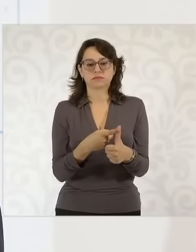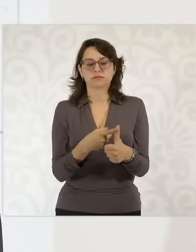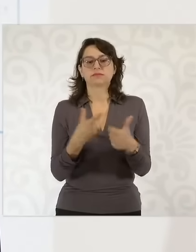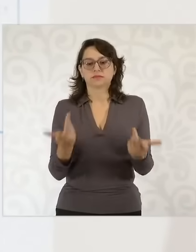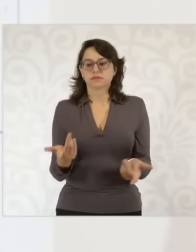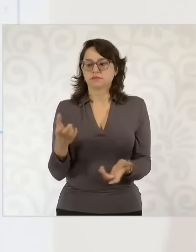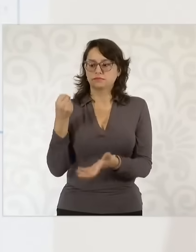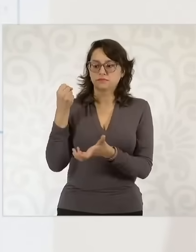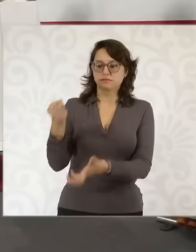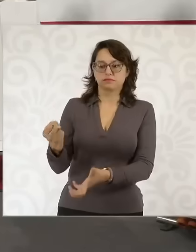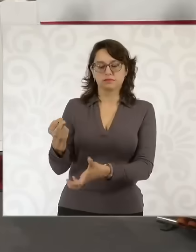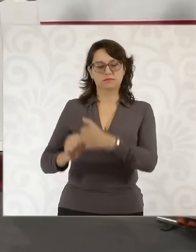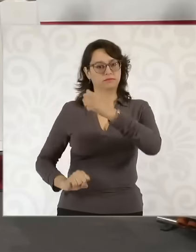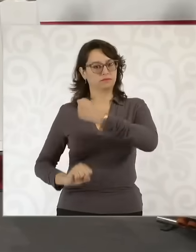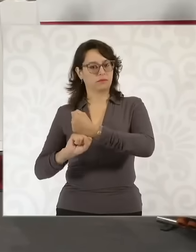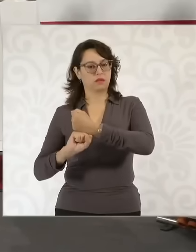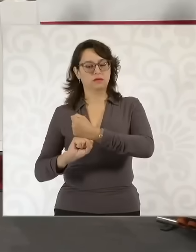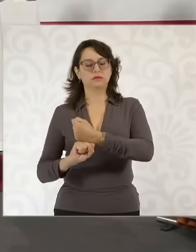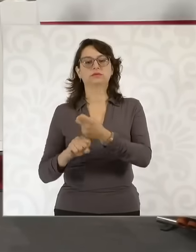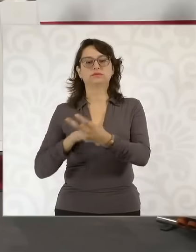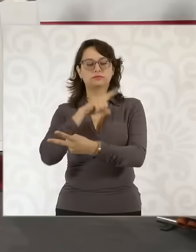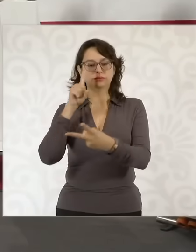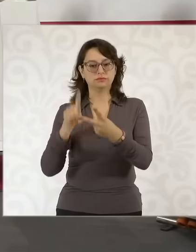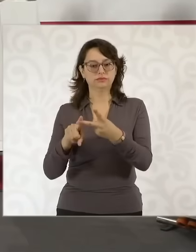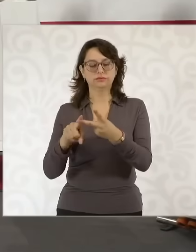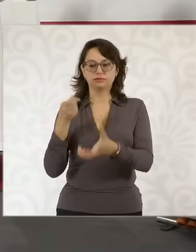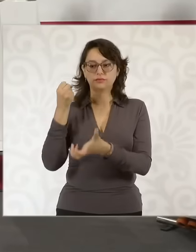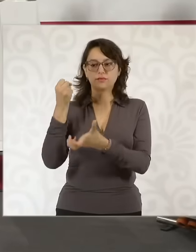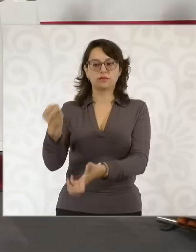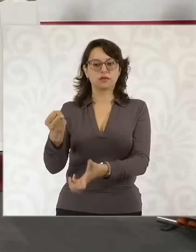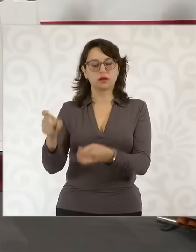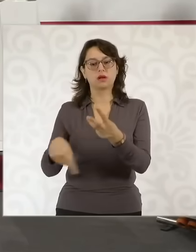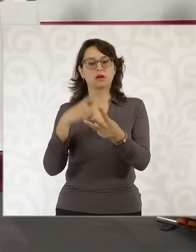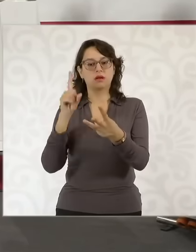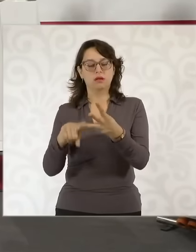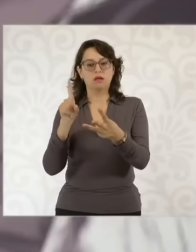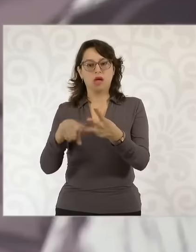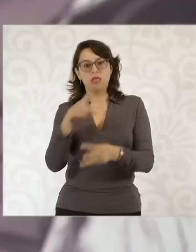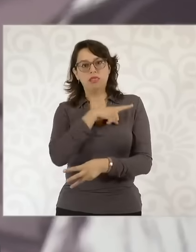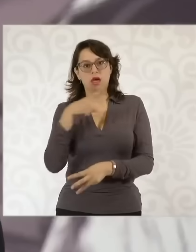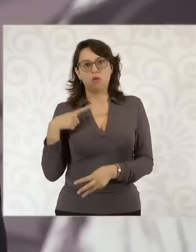de la empresa, los el presupuesto de inversión, la atención de la deuda financiera y comercial y